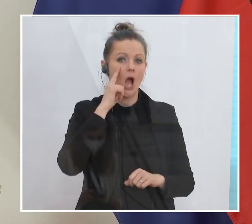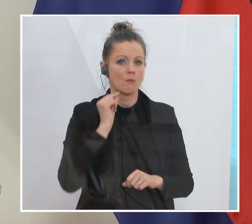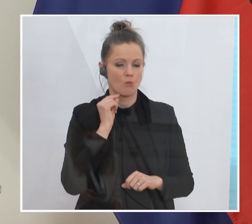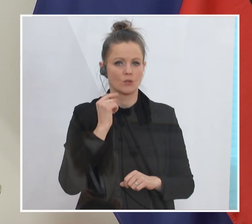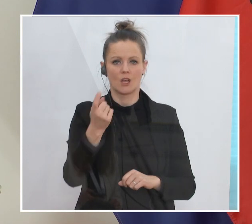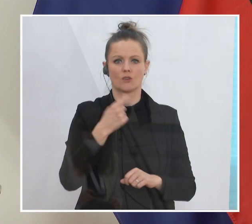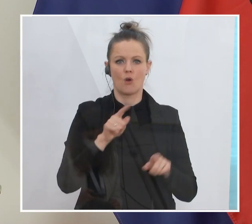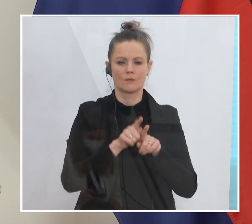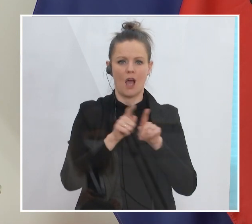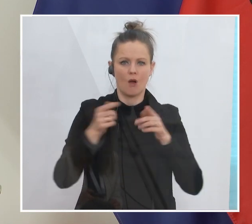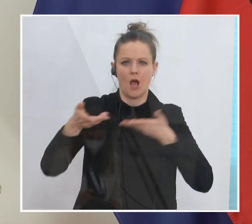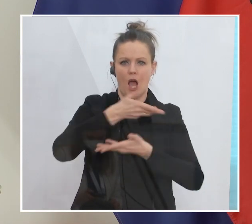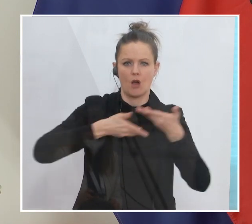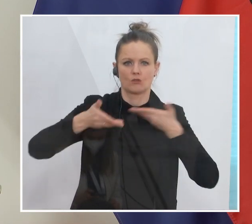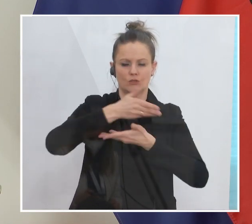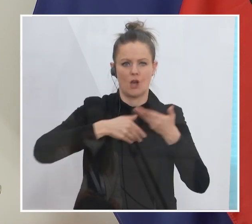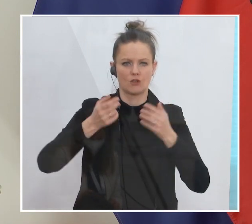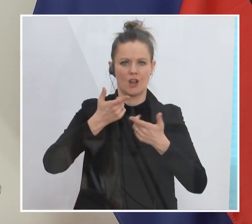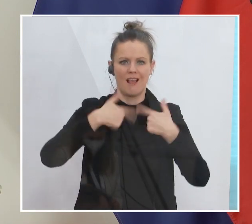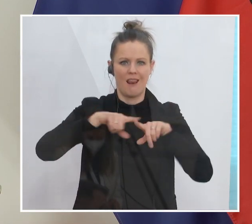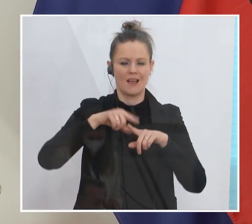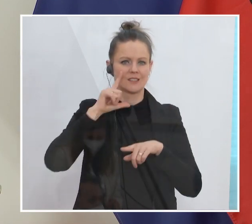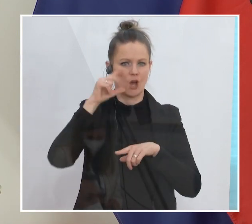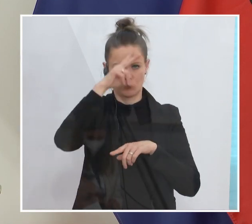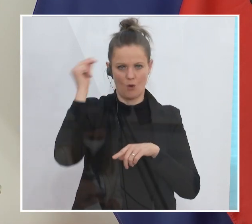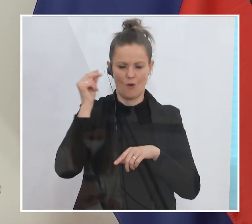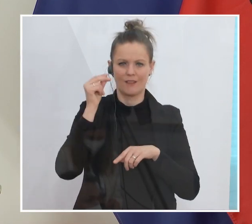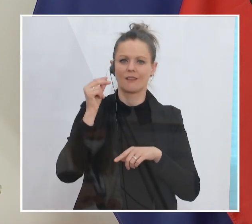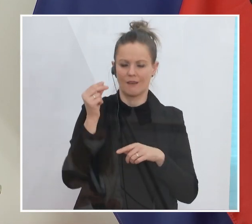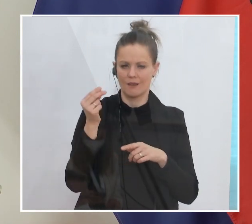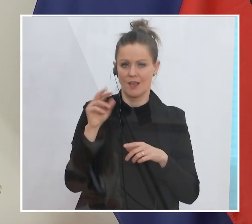mit den Landeshauptleuten geben. Vor allem für die Tourismusbranche ist es wichtig, immer wieder in